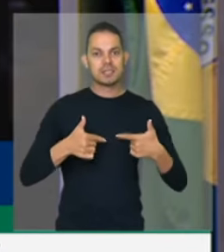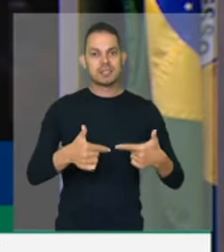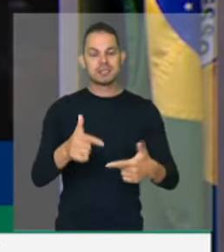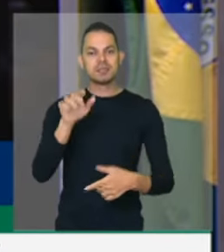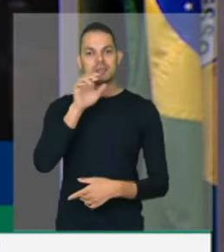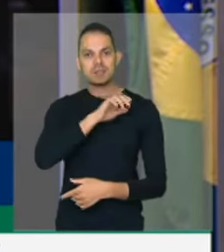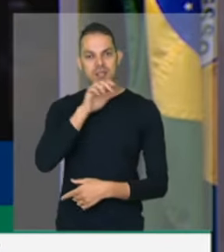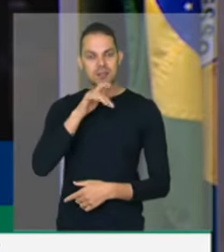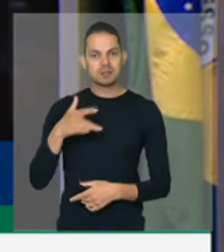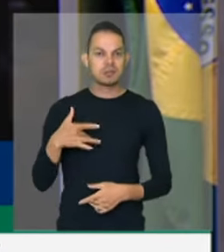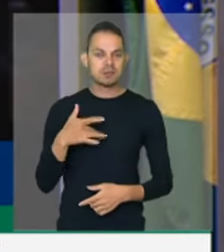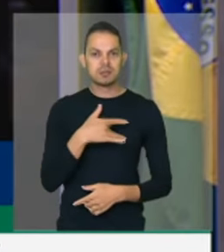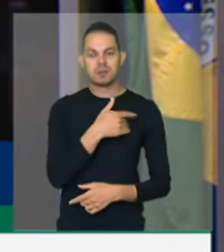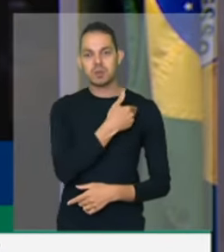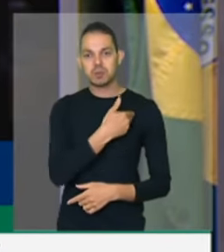INTERNACIONAL DECORRENTE DA COVID-19, A EMENDA N° 15....